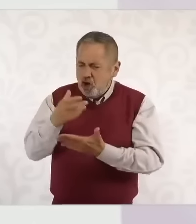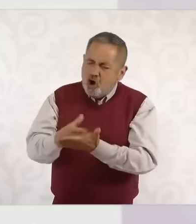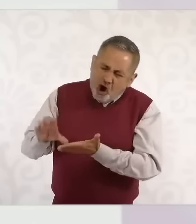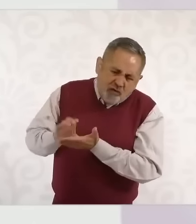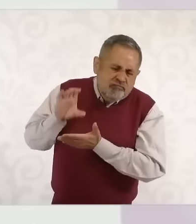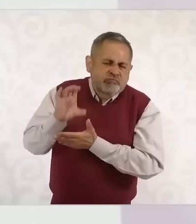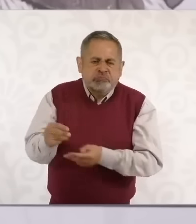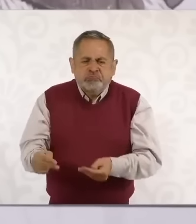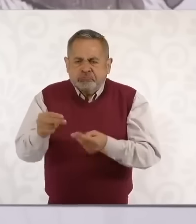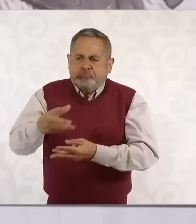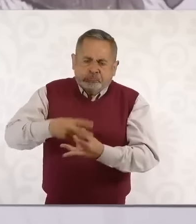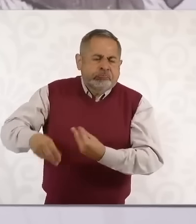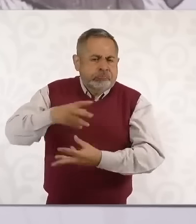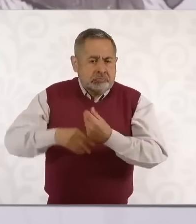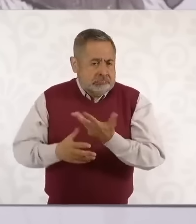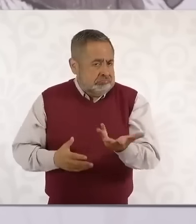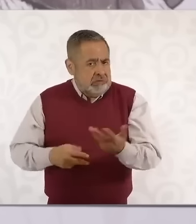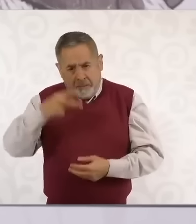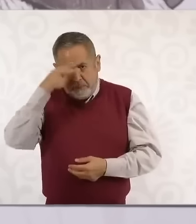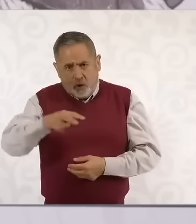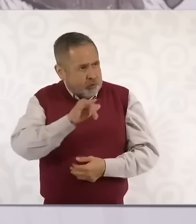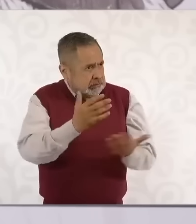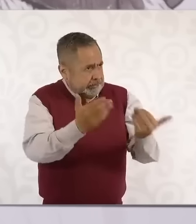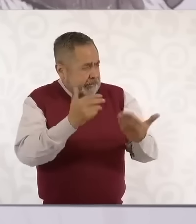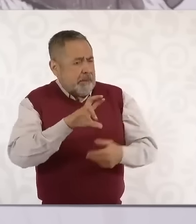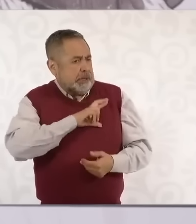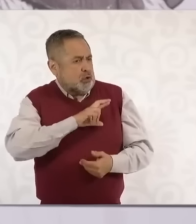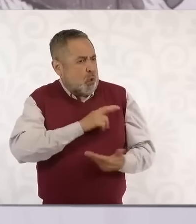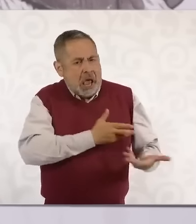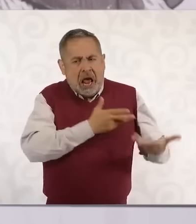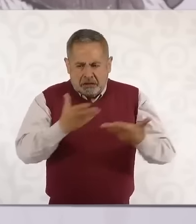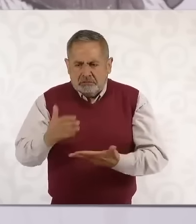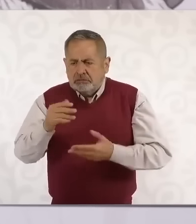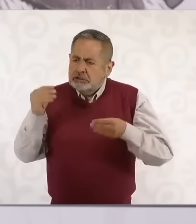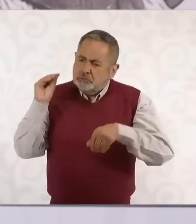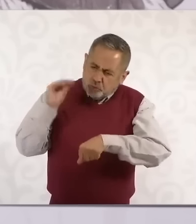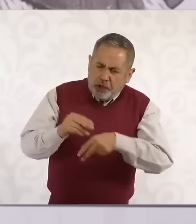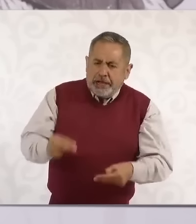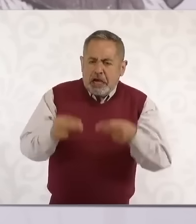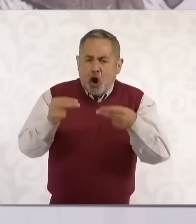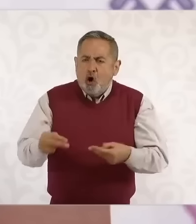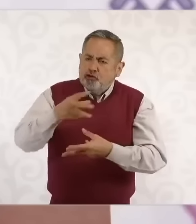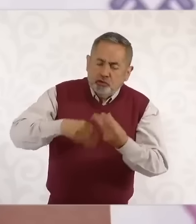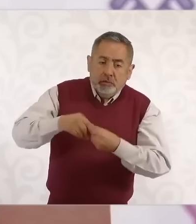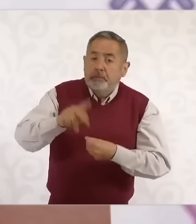queremos que haya inversión privada. Por supuesto, debe cumplir con las disposiciones ambientales,